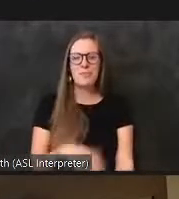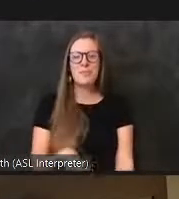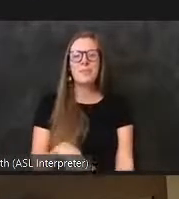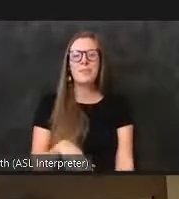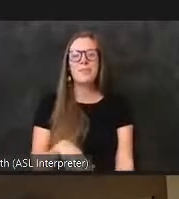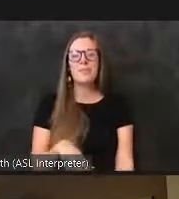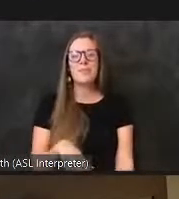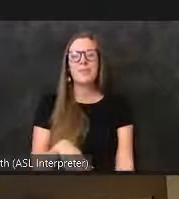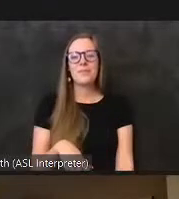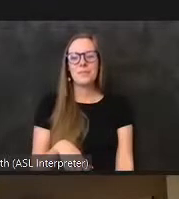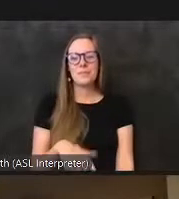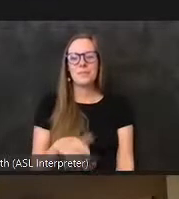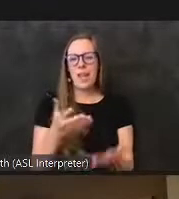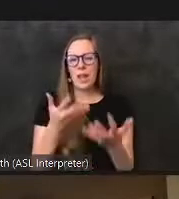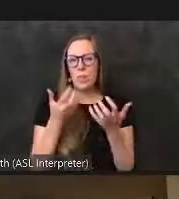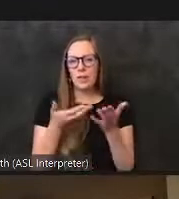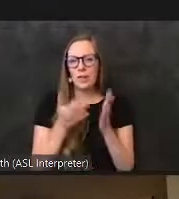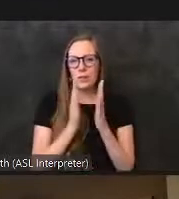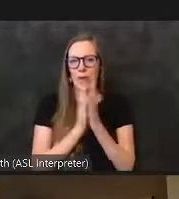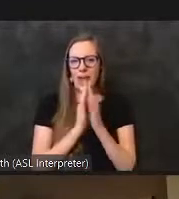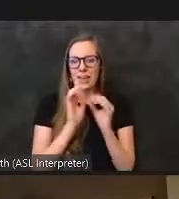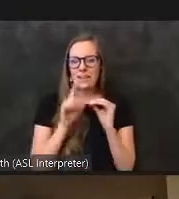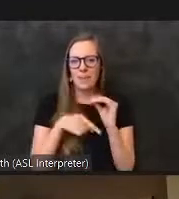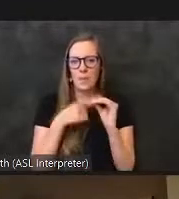Quisiera preguntar acerca de tu estas